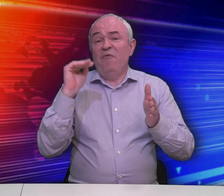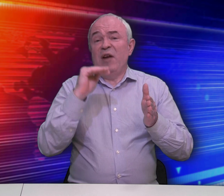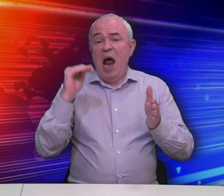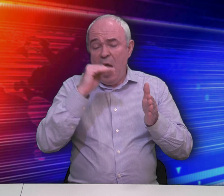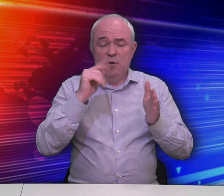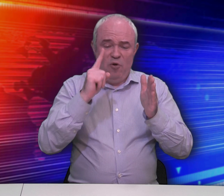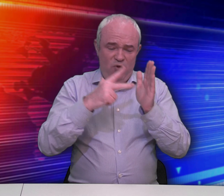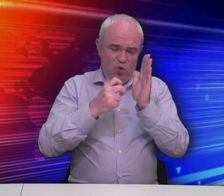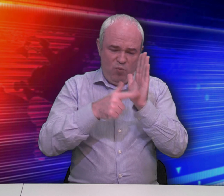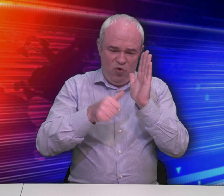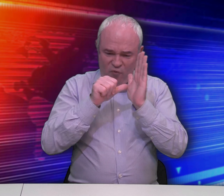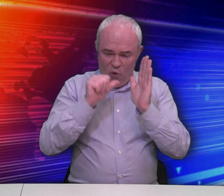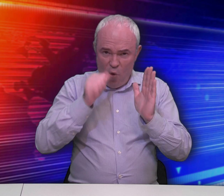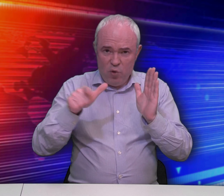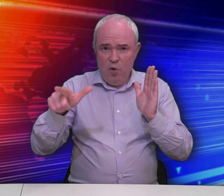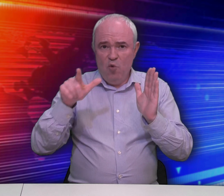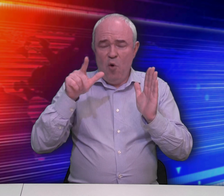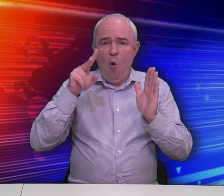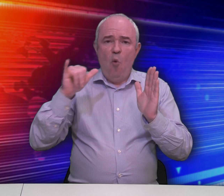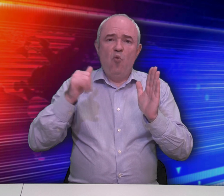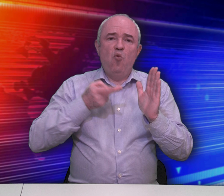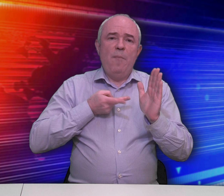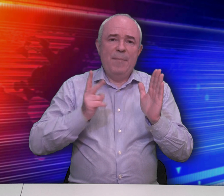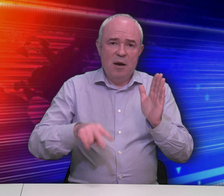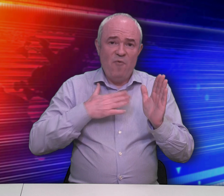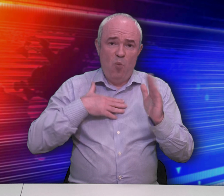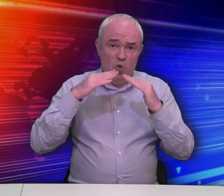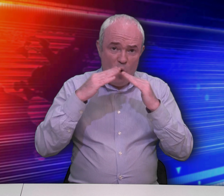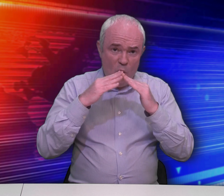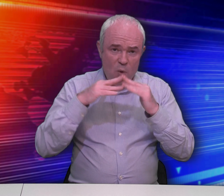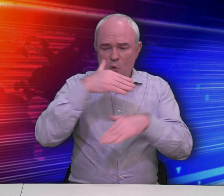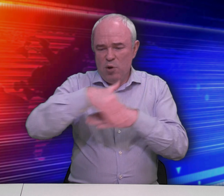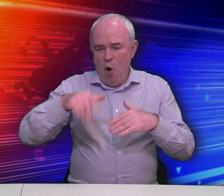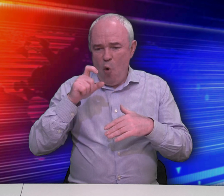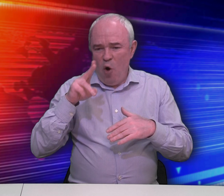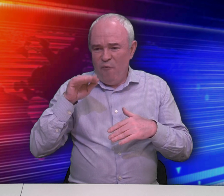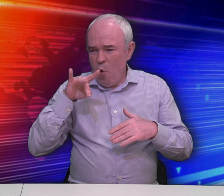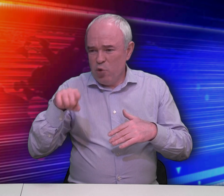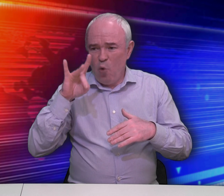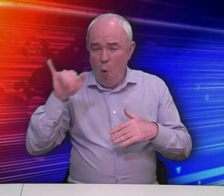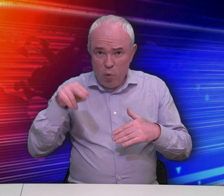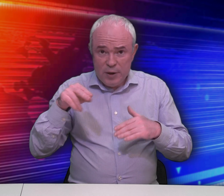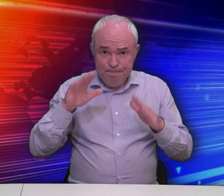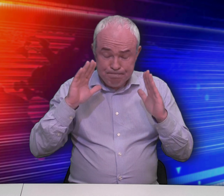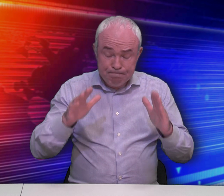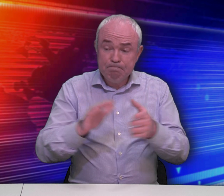3 февраля 1876 года Лоу умер в своем доме на Хокфорт Роуд.